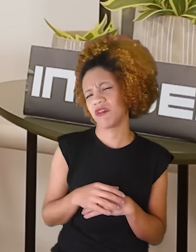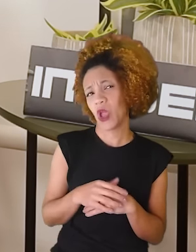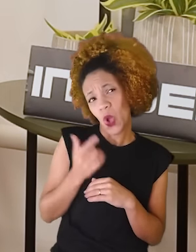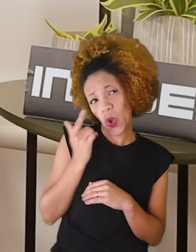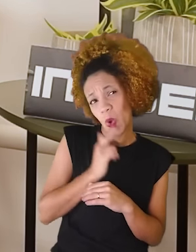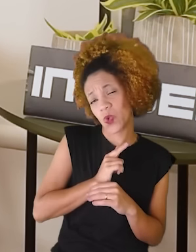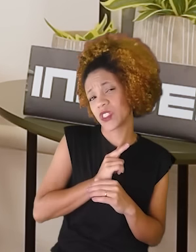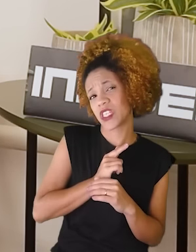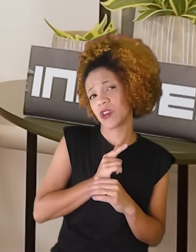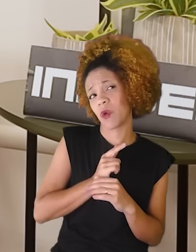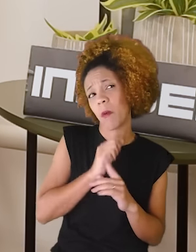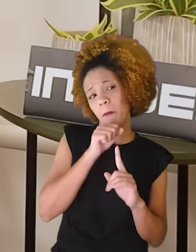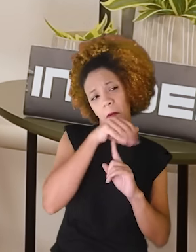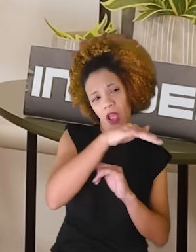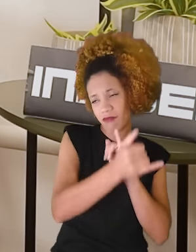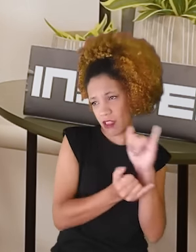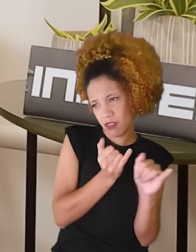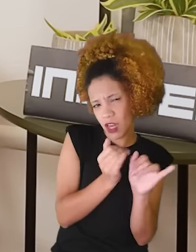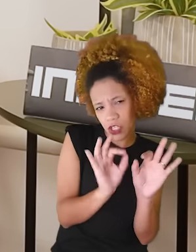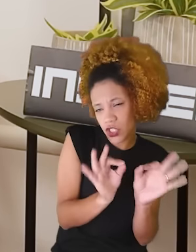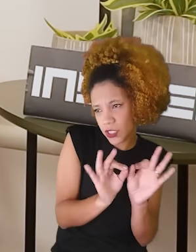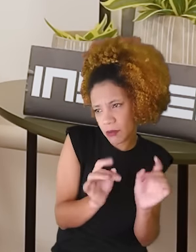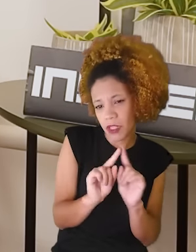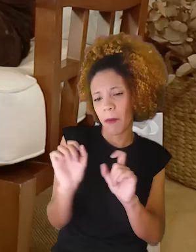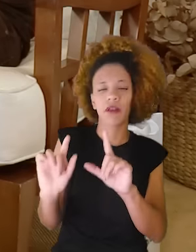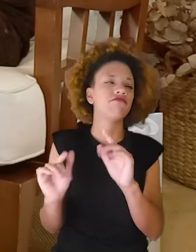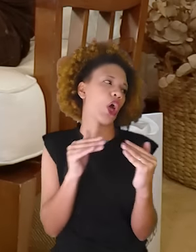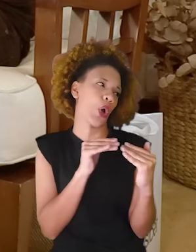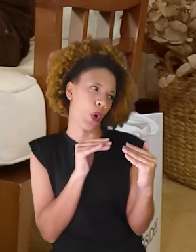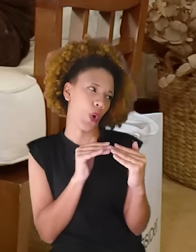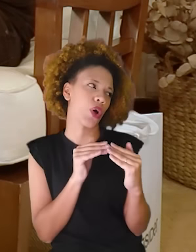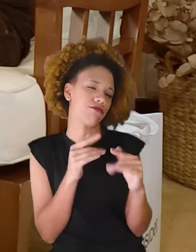até mais gente do que alguns humildemente Lógico né mas eu não acho que aado porque a televisão ela